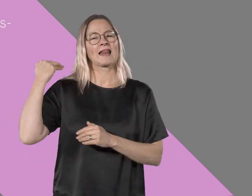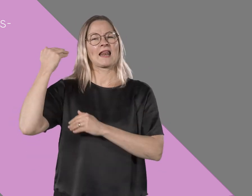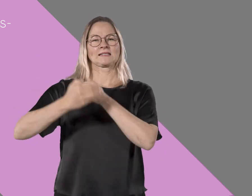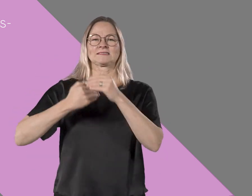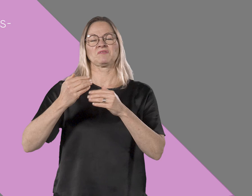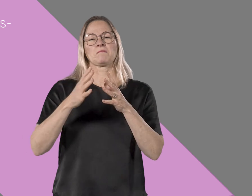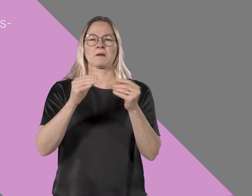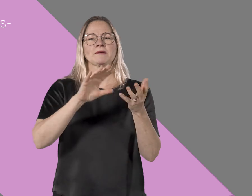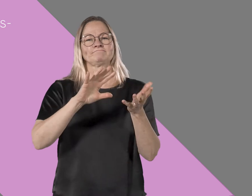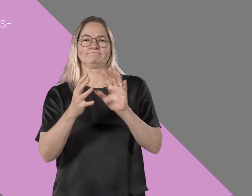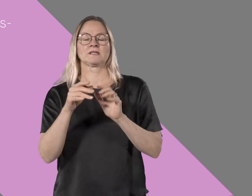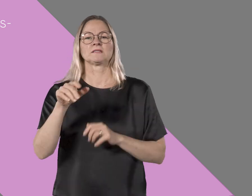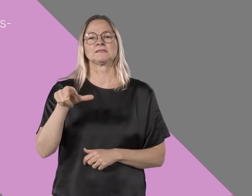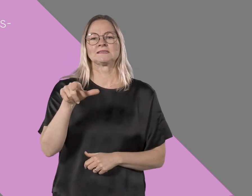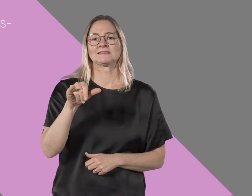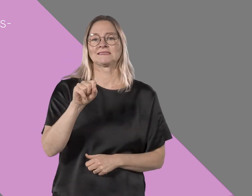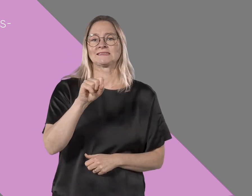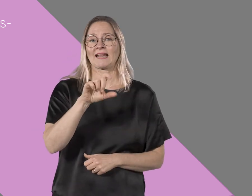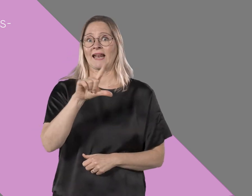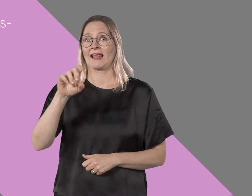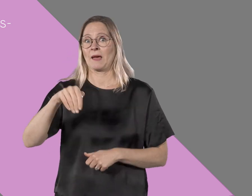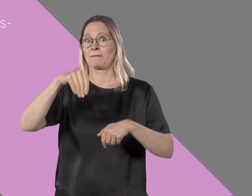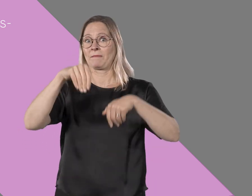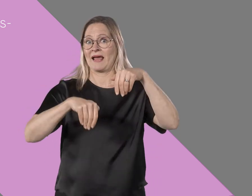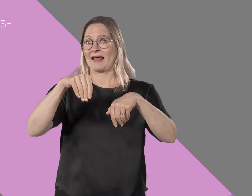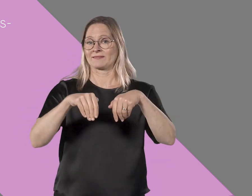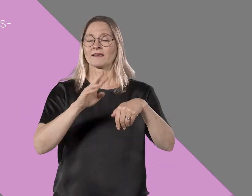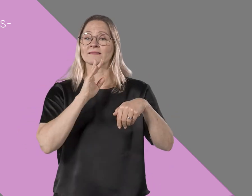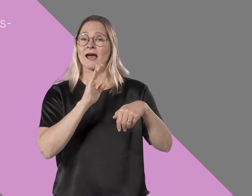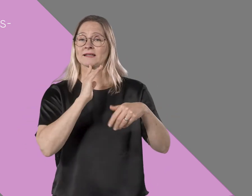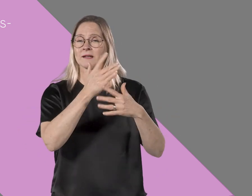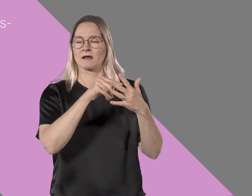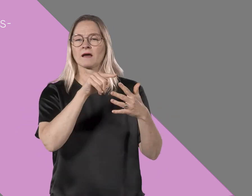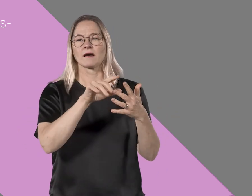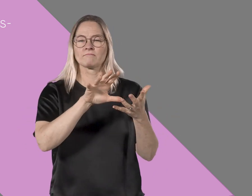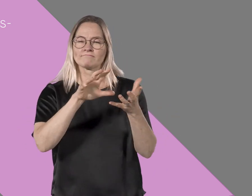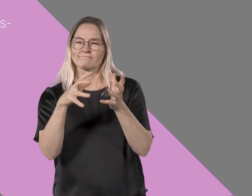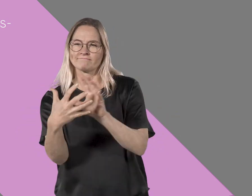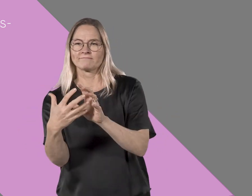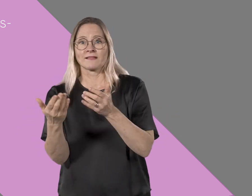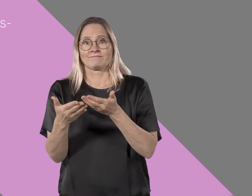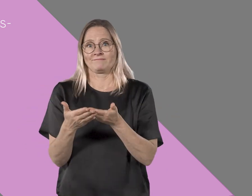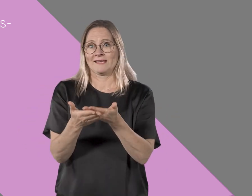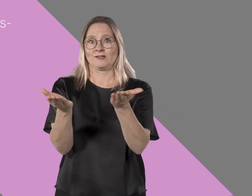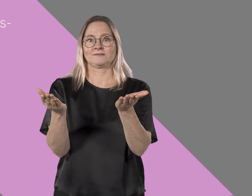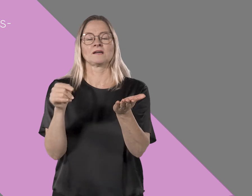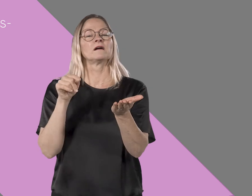Vapaasti klassisen Giselle-baletin tarinaa mukaileva teos nostaa esiin -